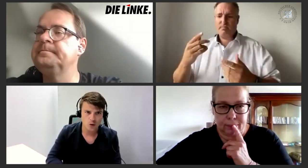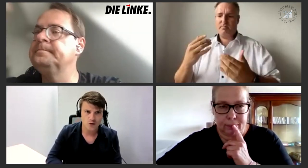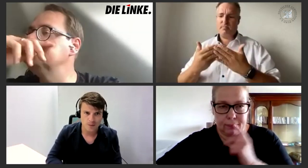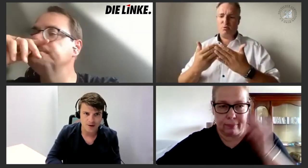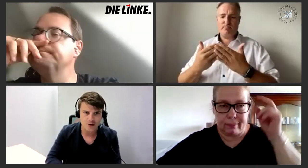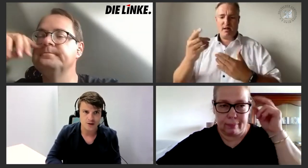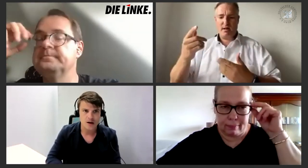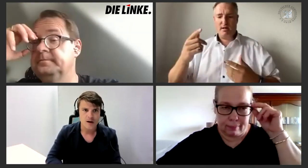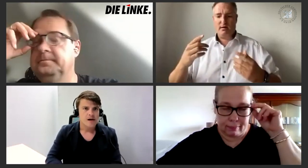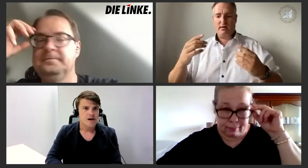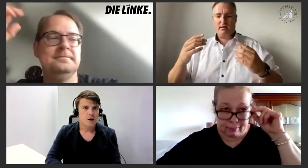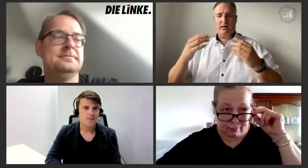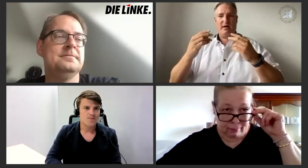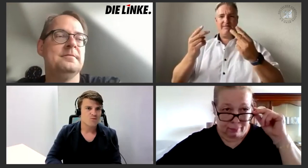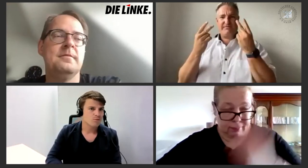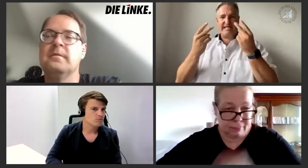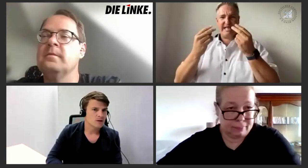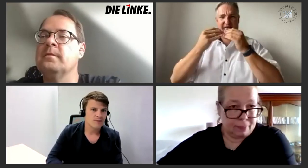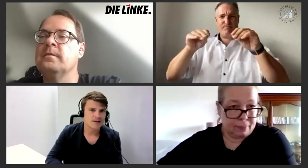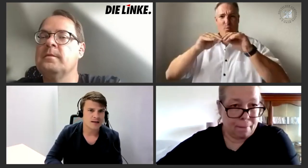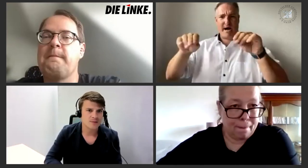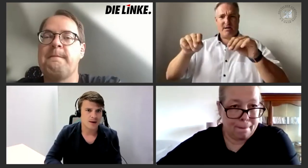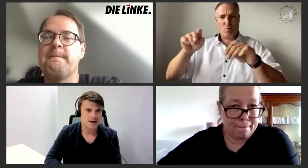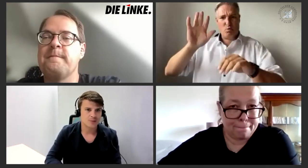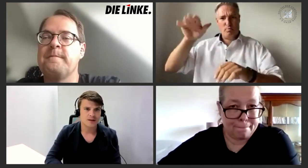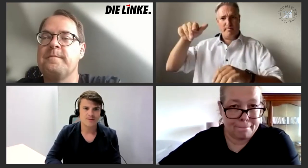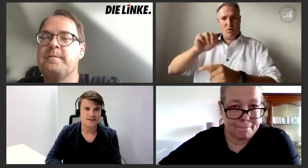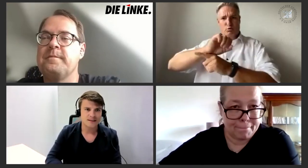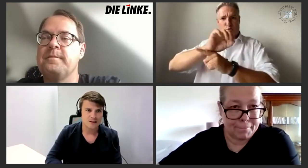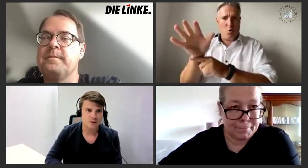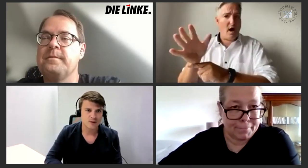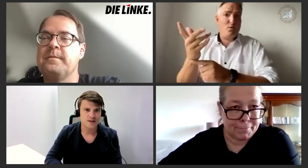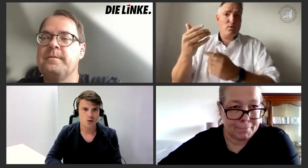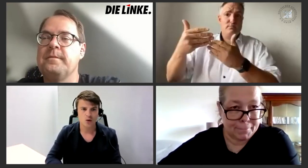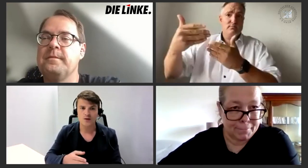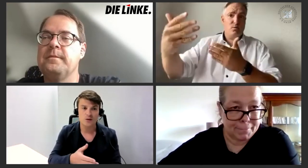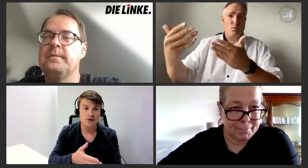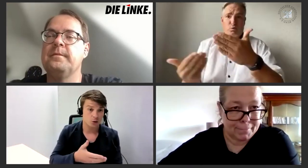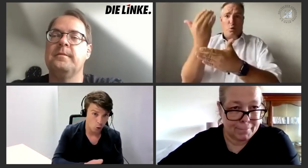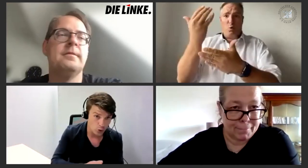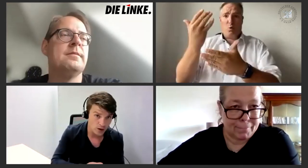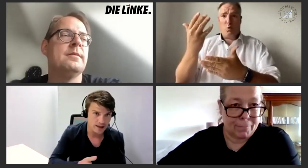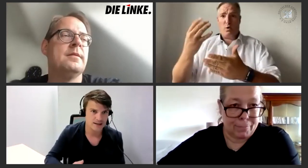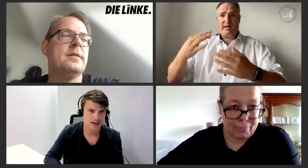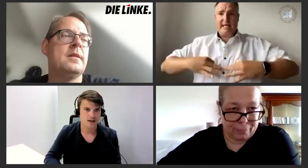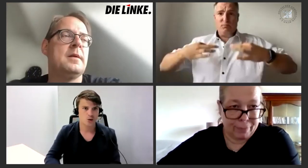für gehörlose Menschen? Nehmen wir jetzt als Beispiel wichtige Informationen bezüglich